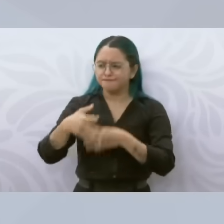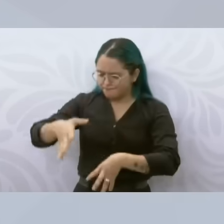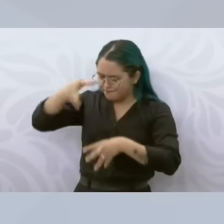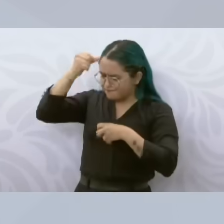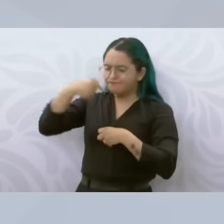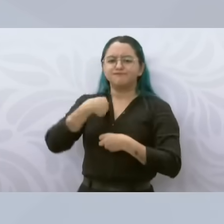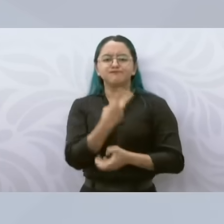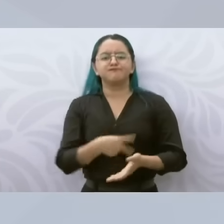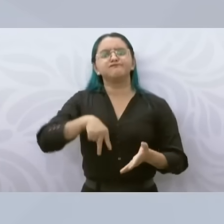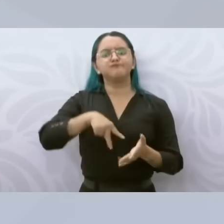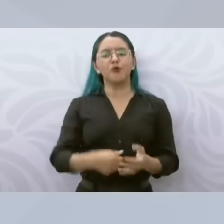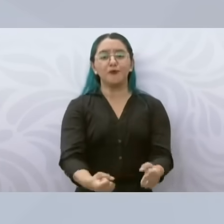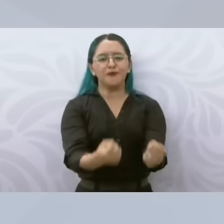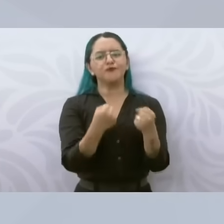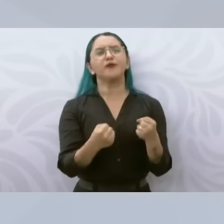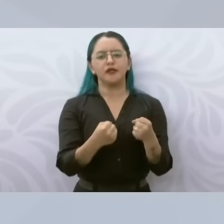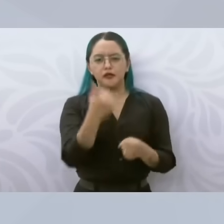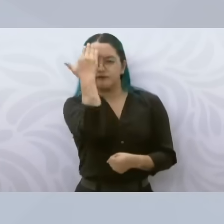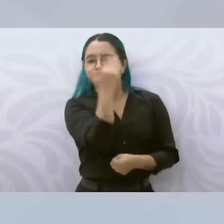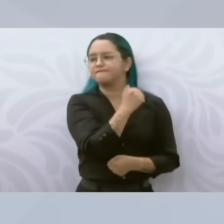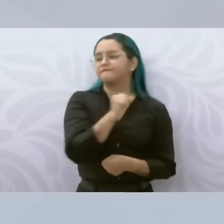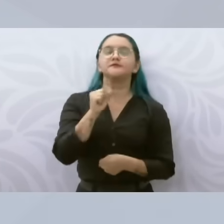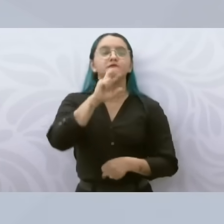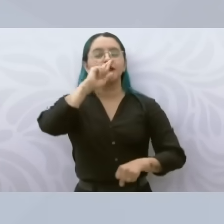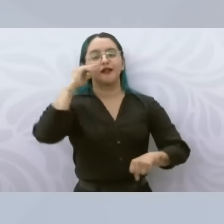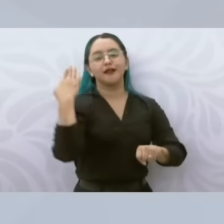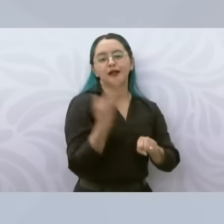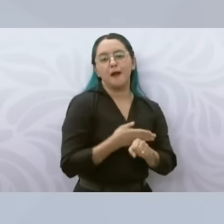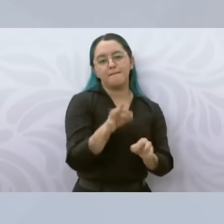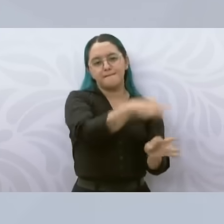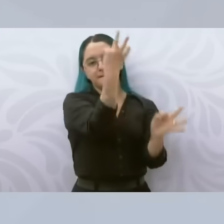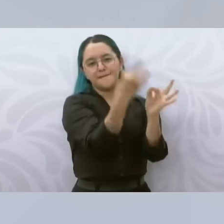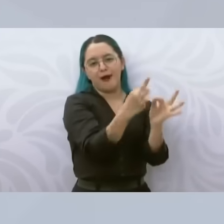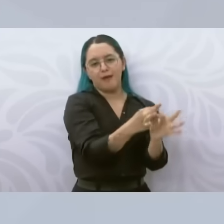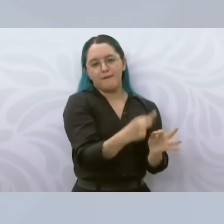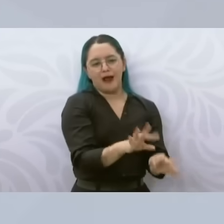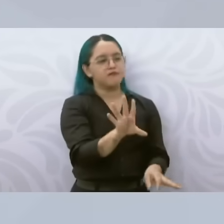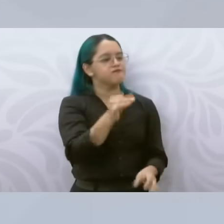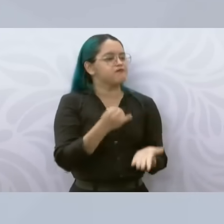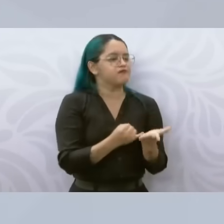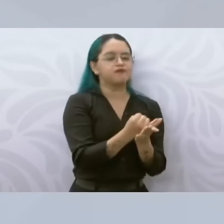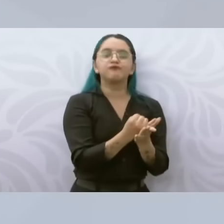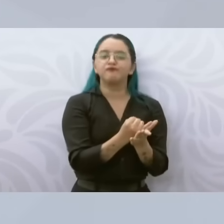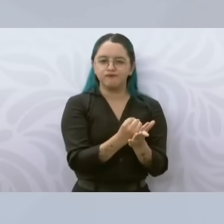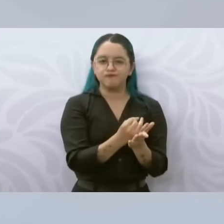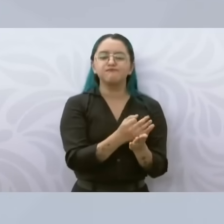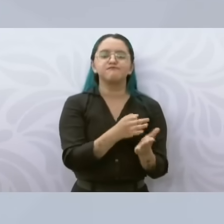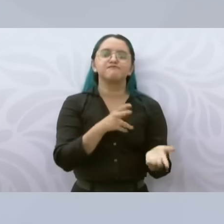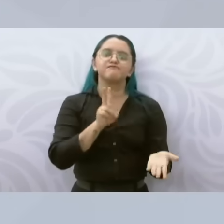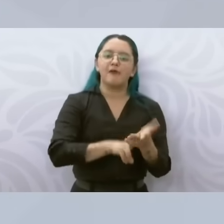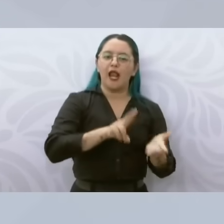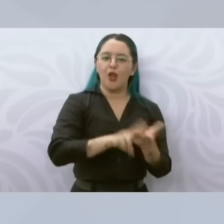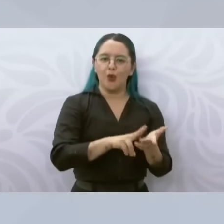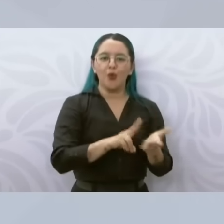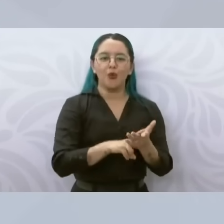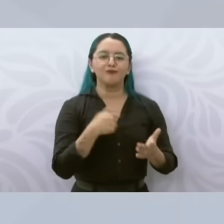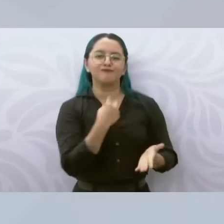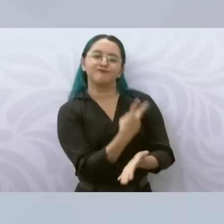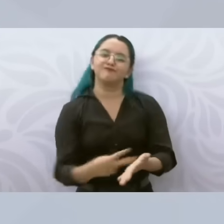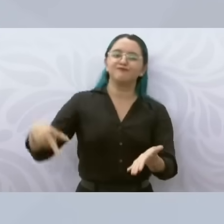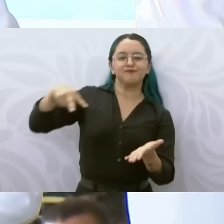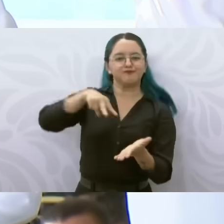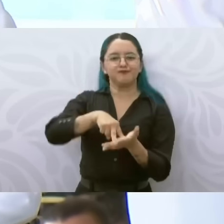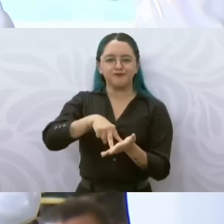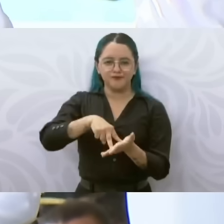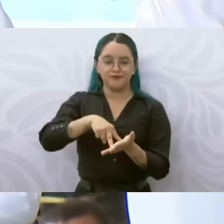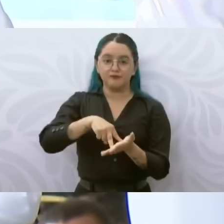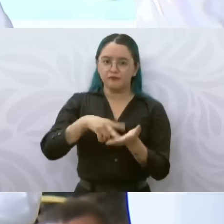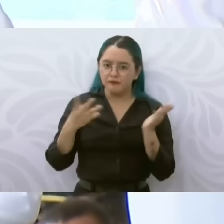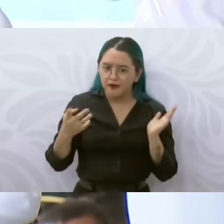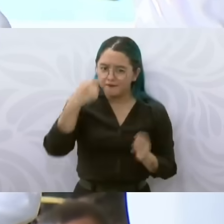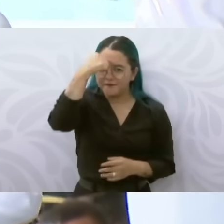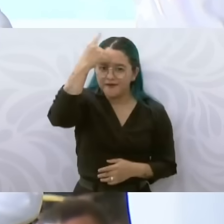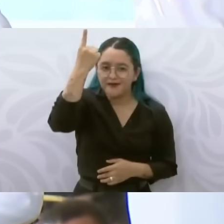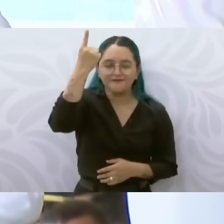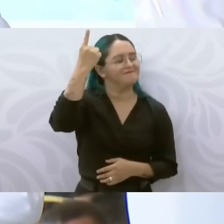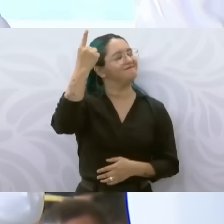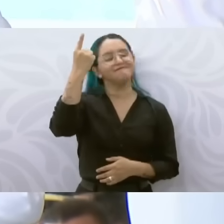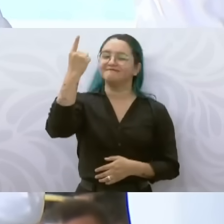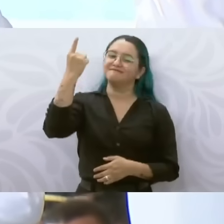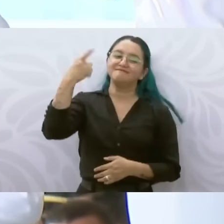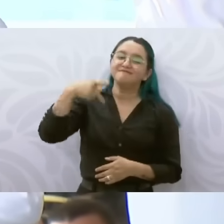precisión responsabilidad y valor cuando el deber nos lo exija no ha sido fácil pero sabemos que